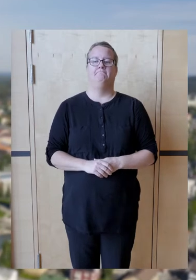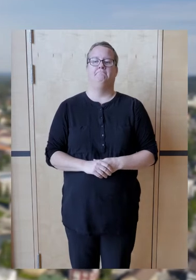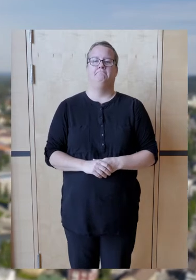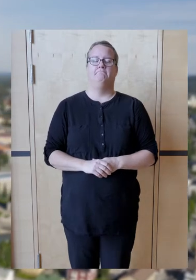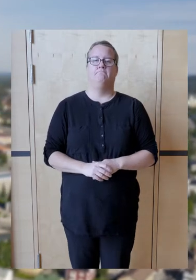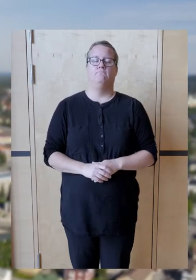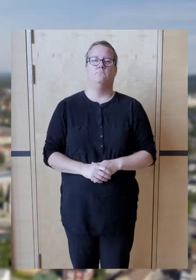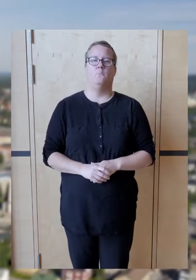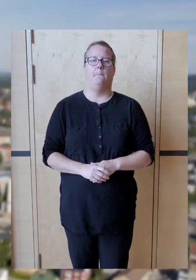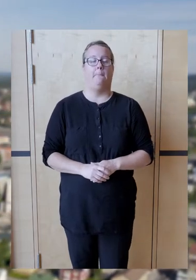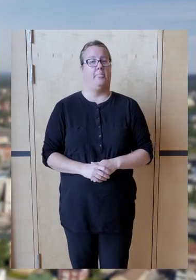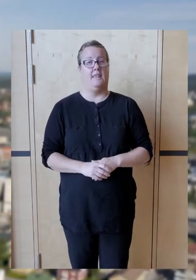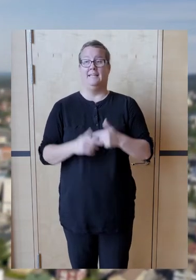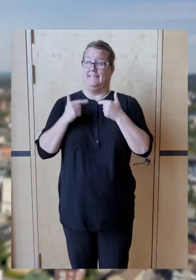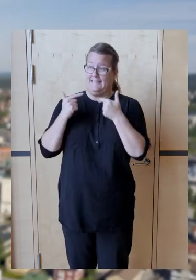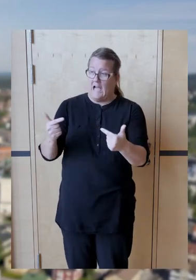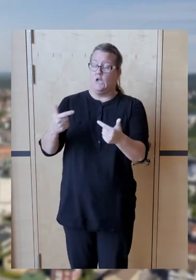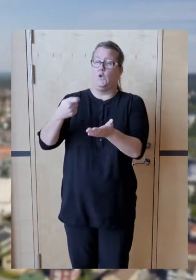Tackkort förande och fullmäktige